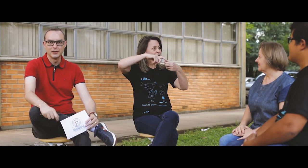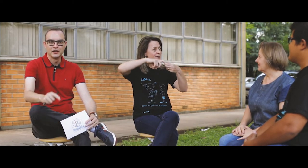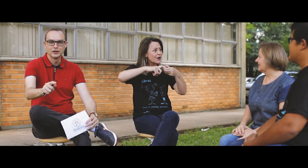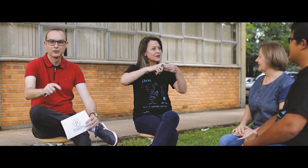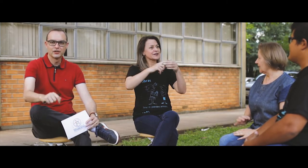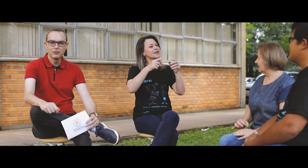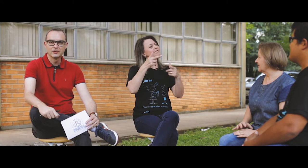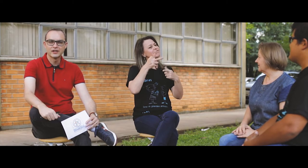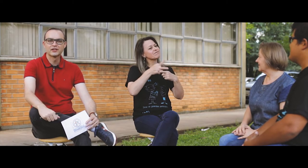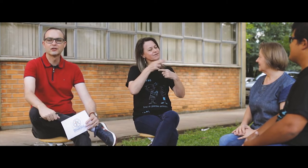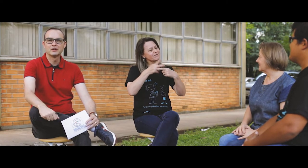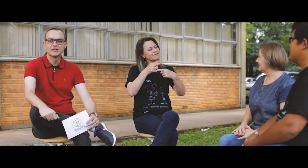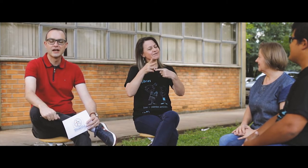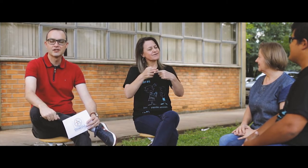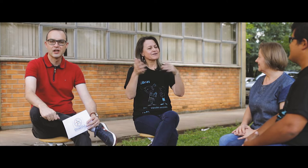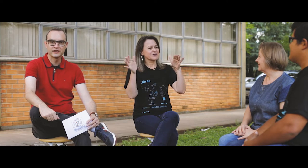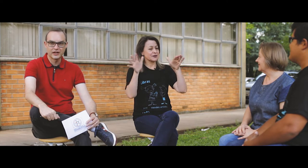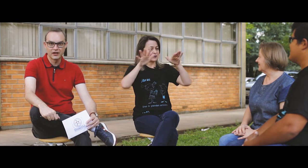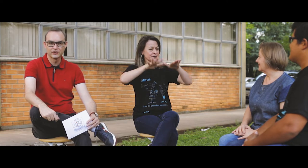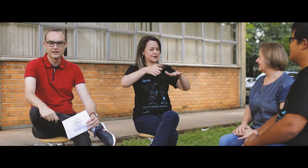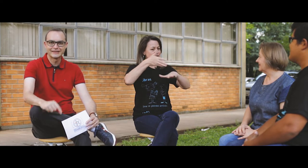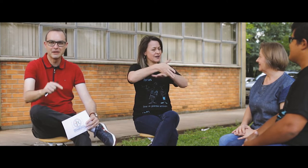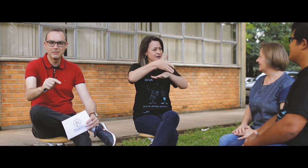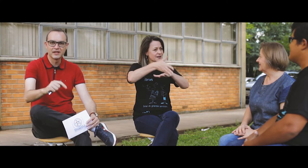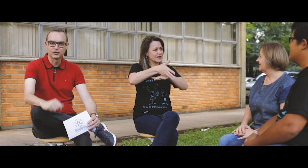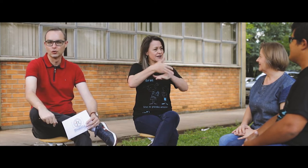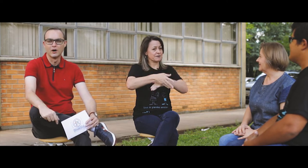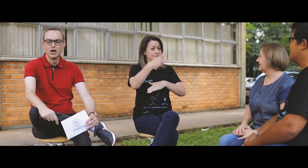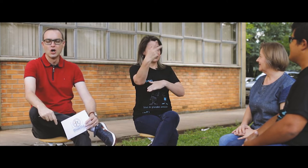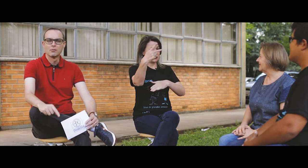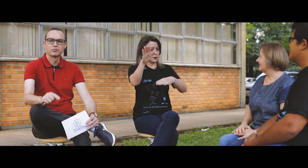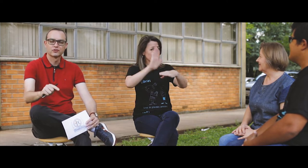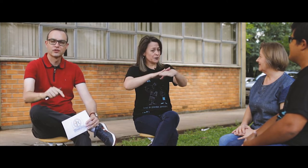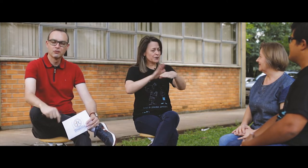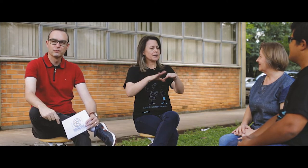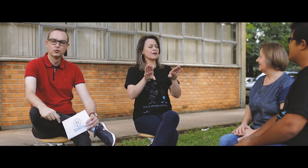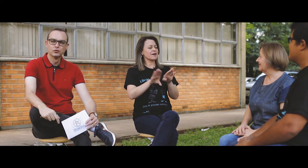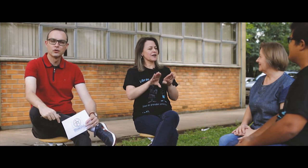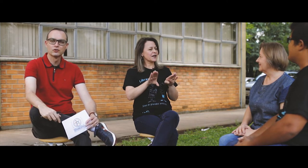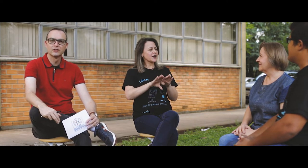Inclusão e Acessibilidade: esta causa também a sua! Uma produção do Núcleo de